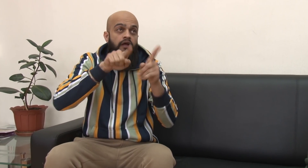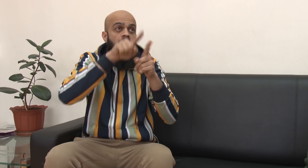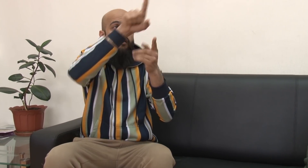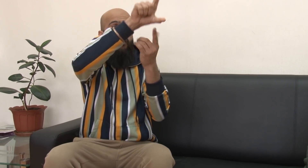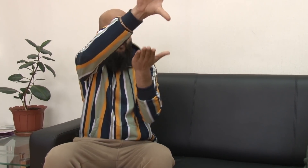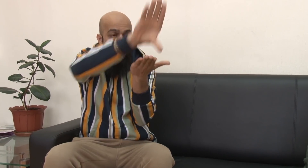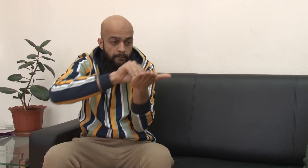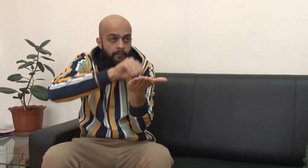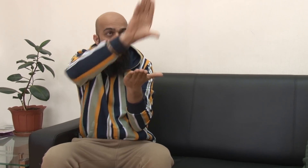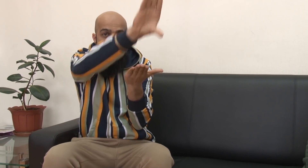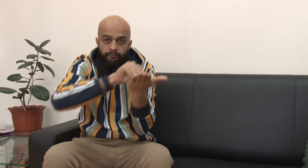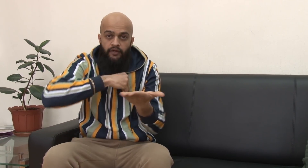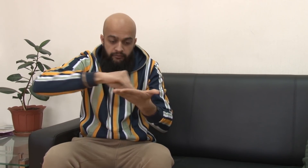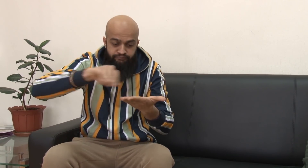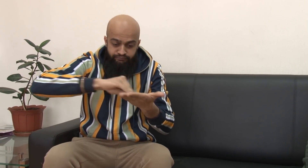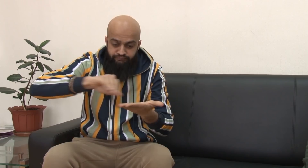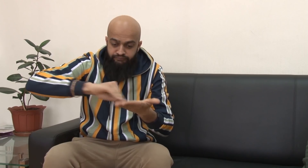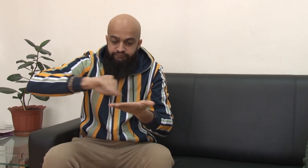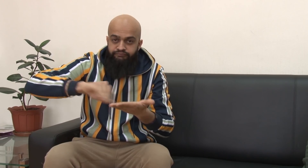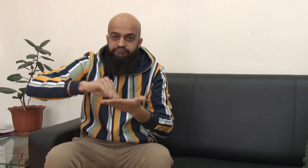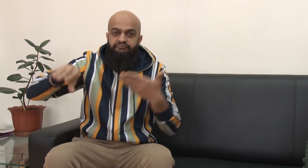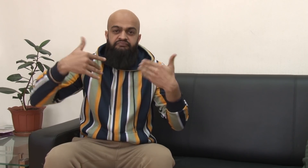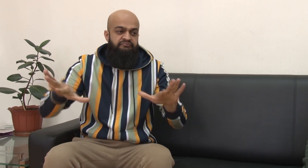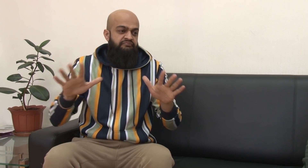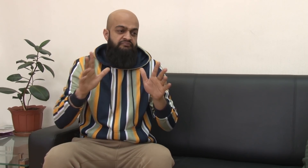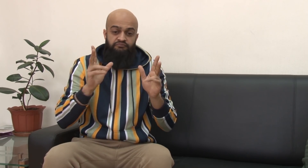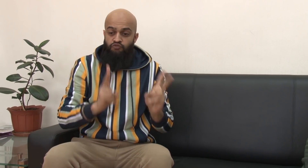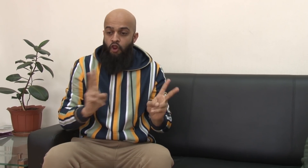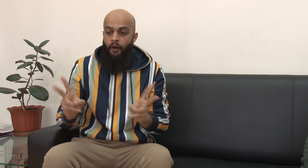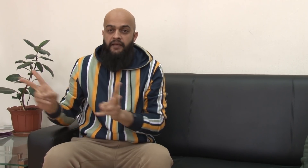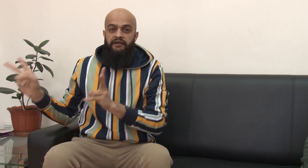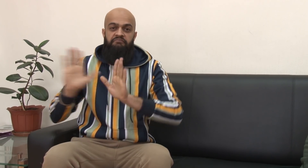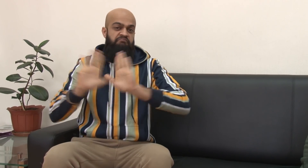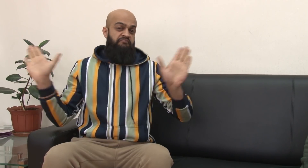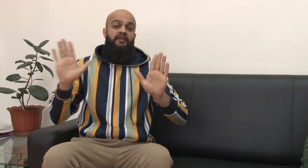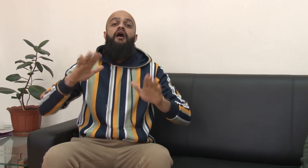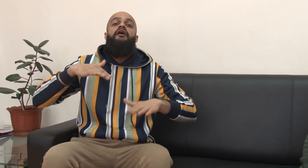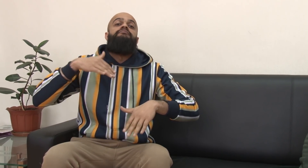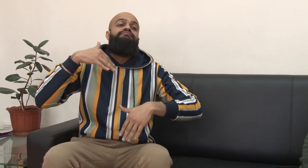И ничего не оставалось, как пассивно списывать с доски. Это считалось нормальным.